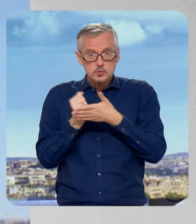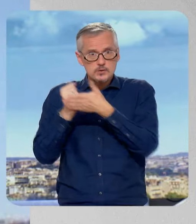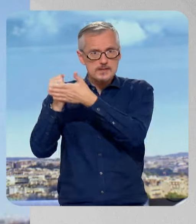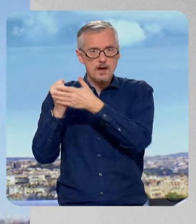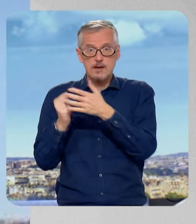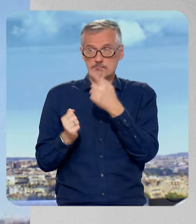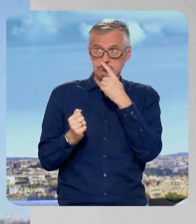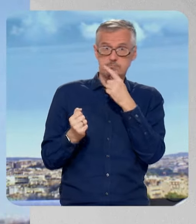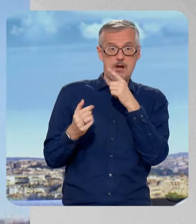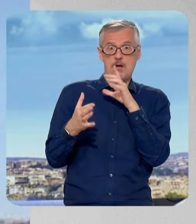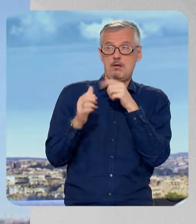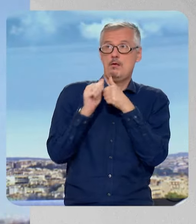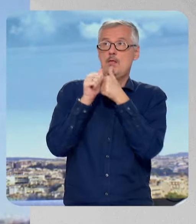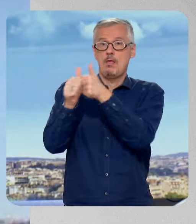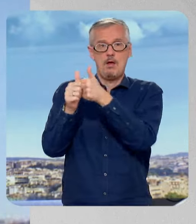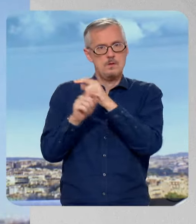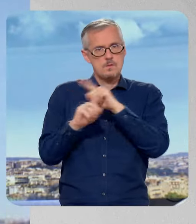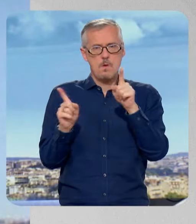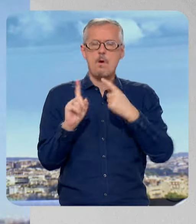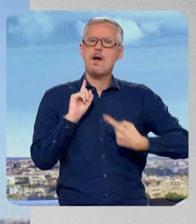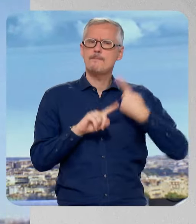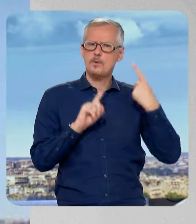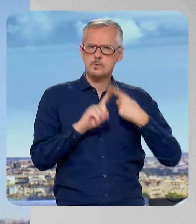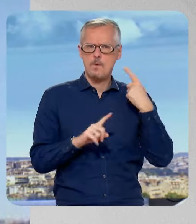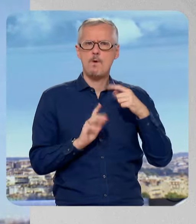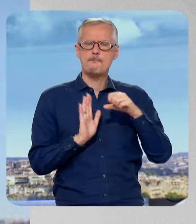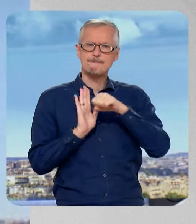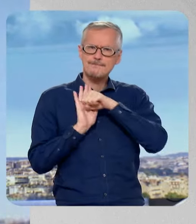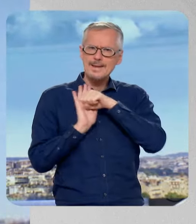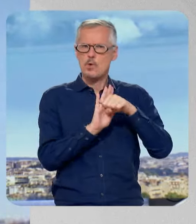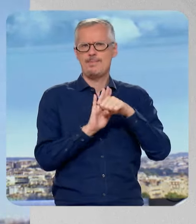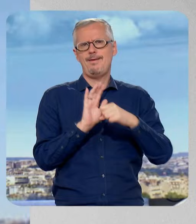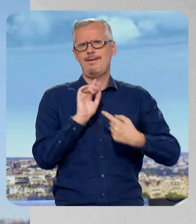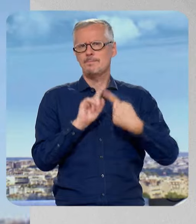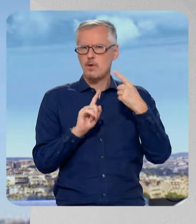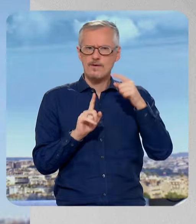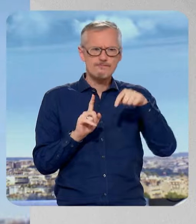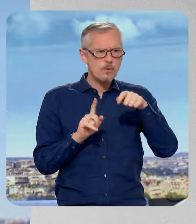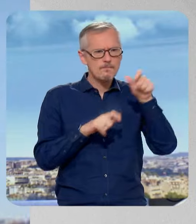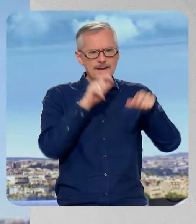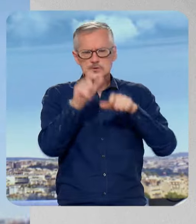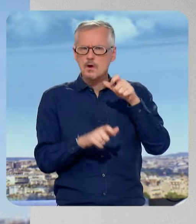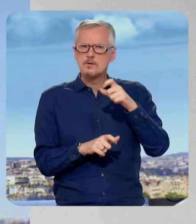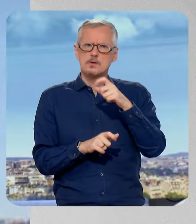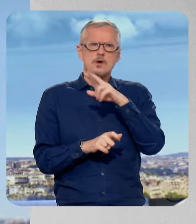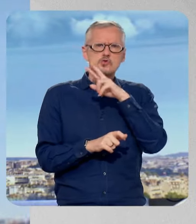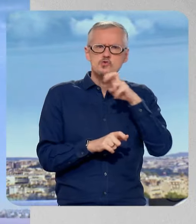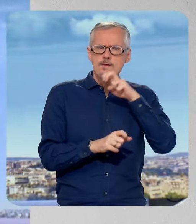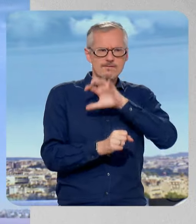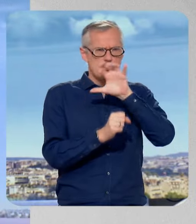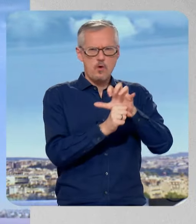On ne peut pas accepter que J.-L.Mélenchon et d'autres soutiennent des terroristes comme ça a été fait